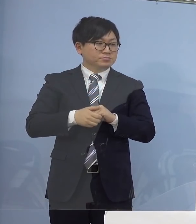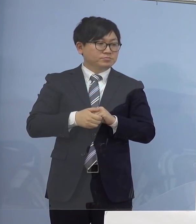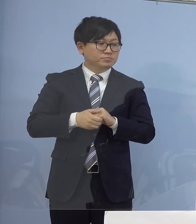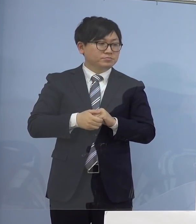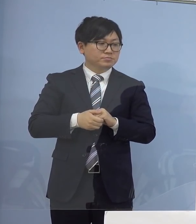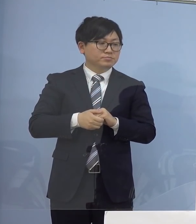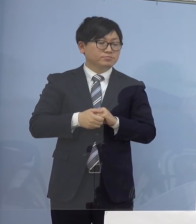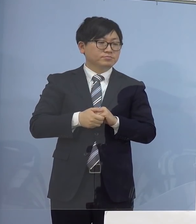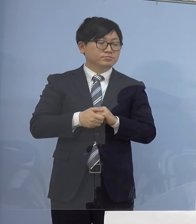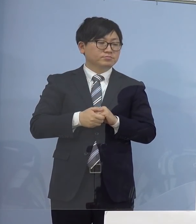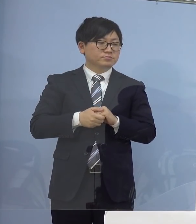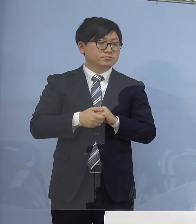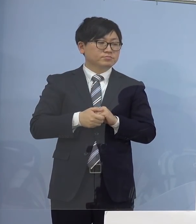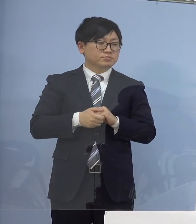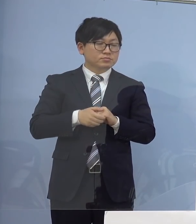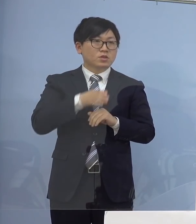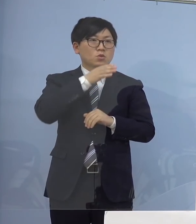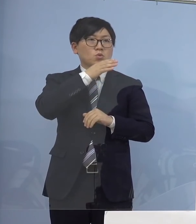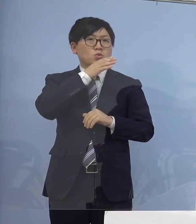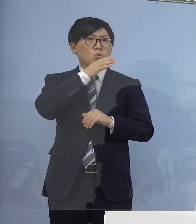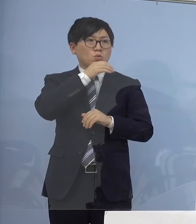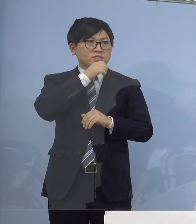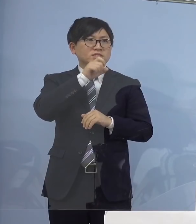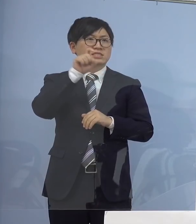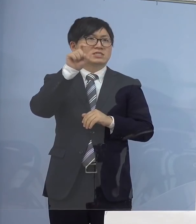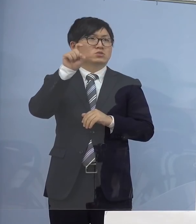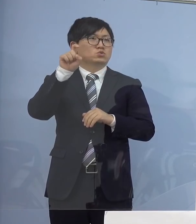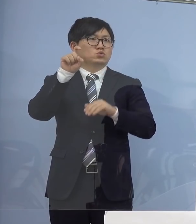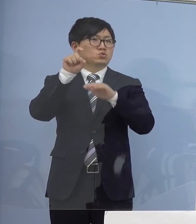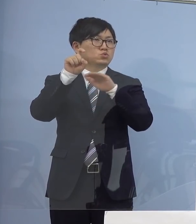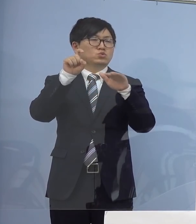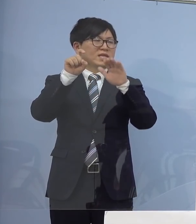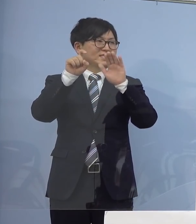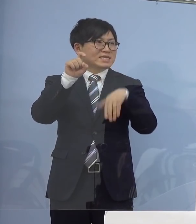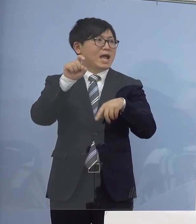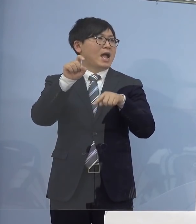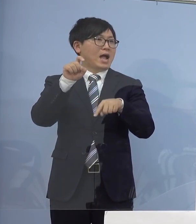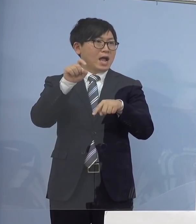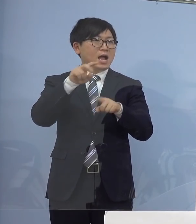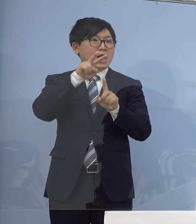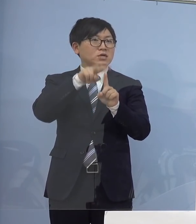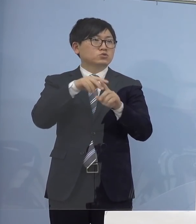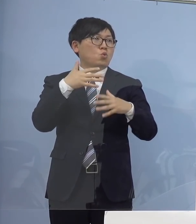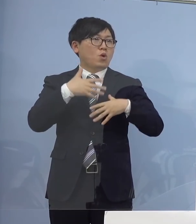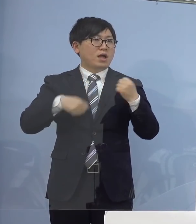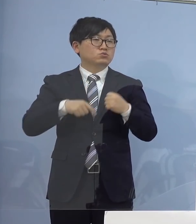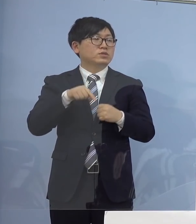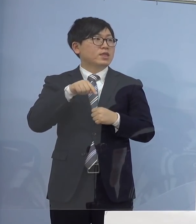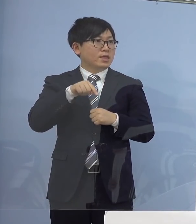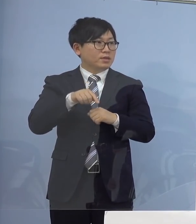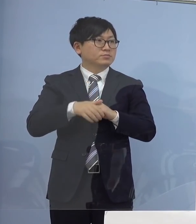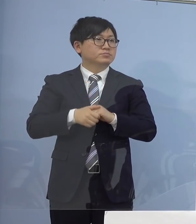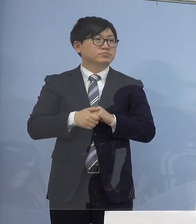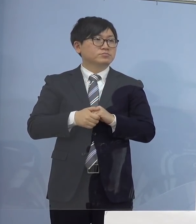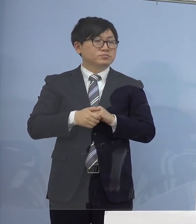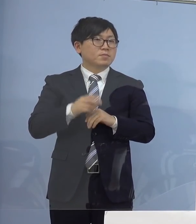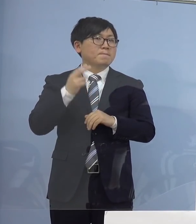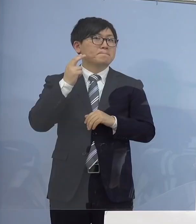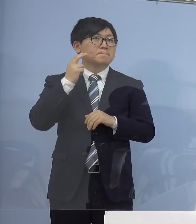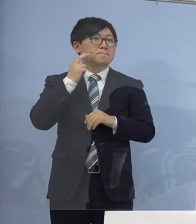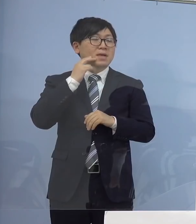こちら10歳未満の男性、小学生の方ですが 松茂町在住の方でございます